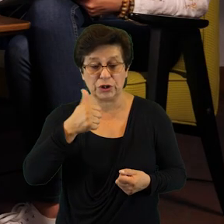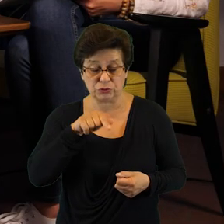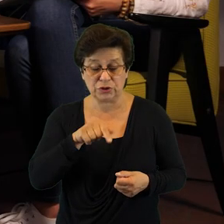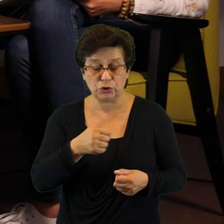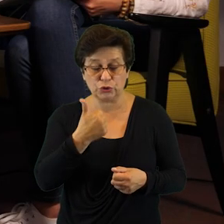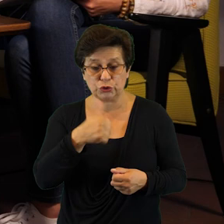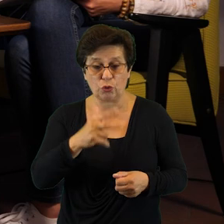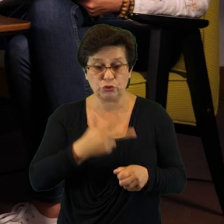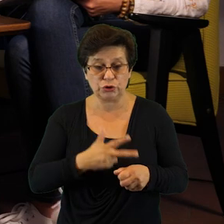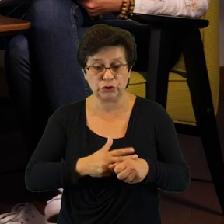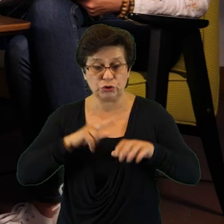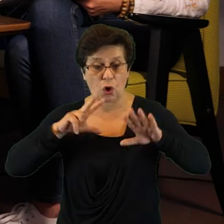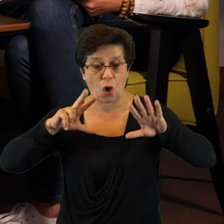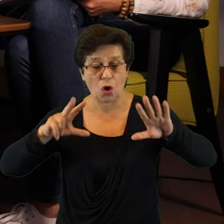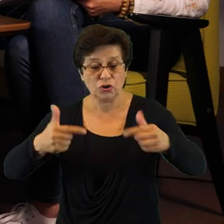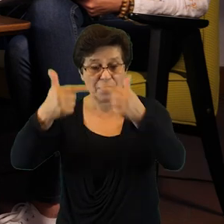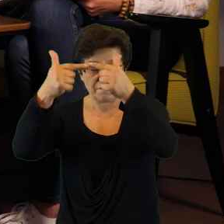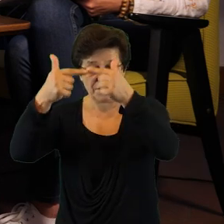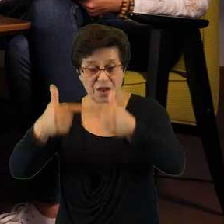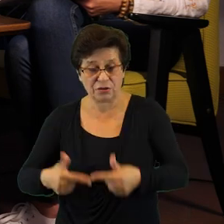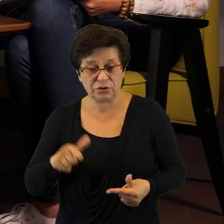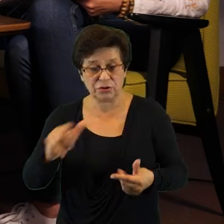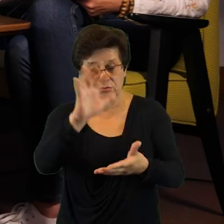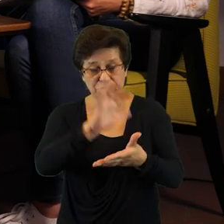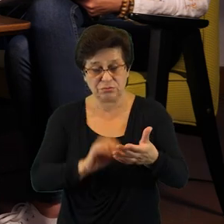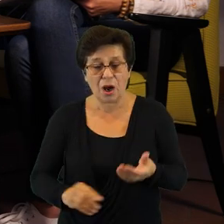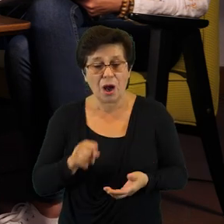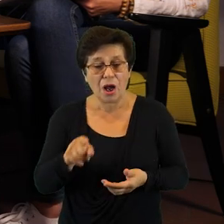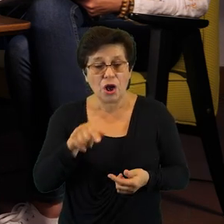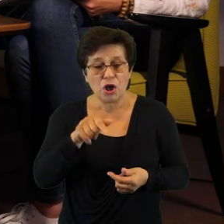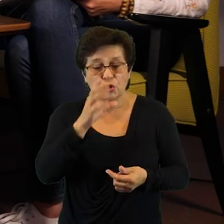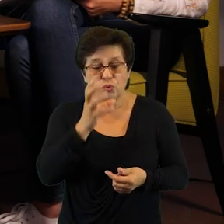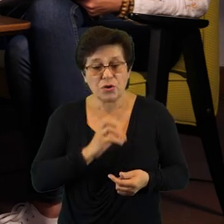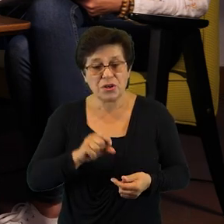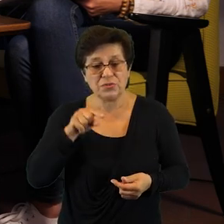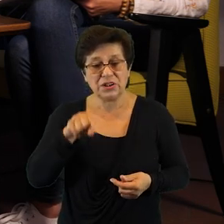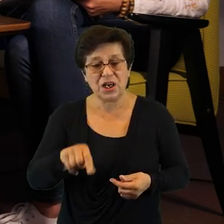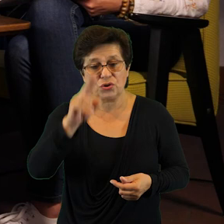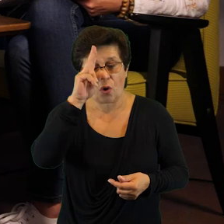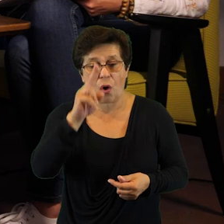gdzie właściwie mianuje Słonimskiego ojcem duchowym, czy protoplastą "nowej fali".